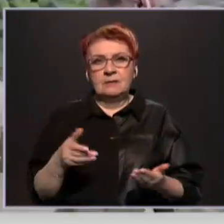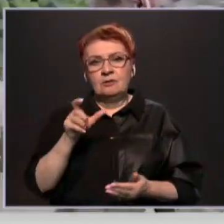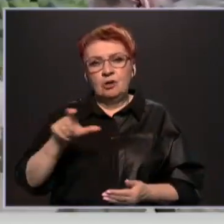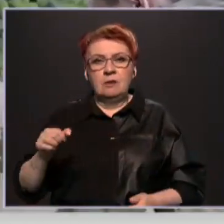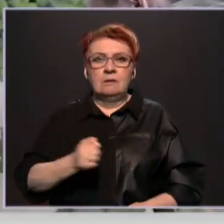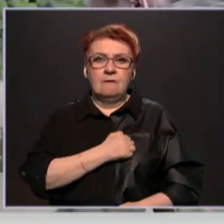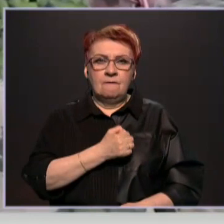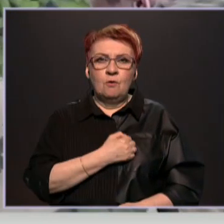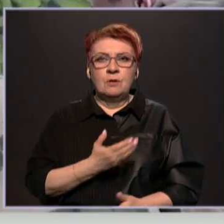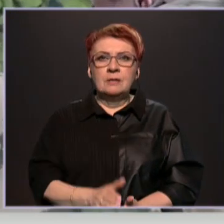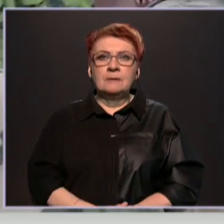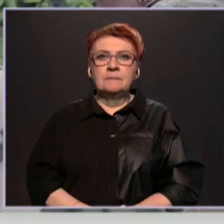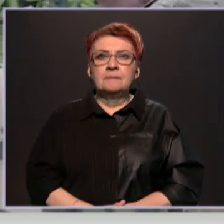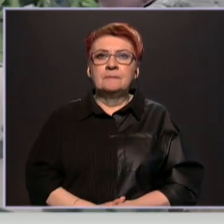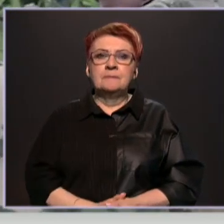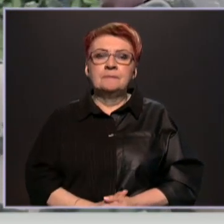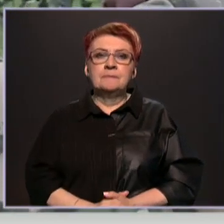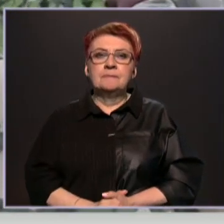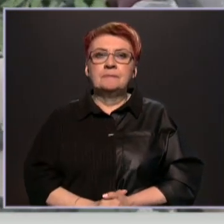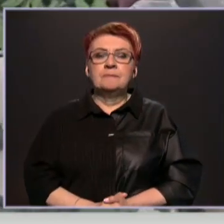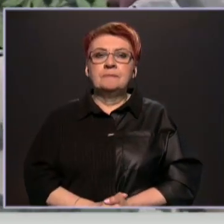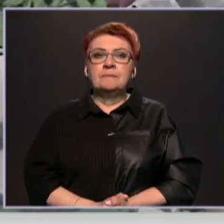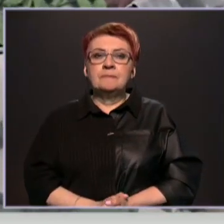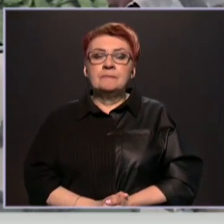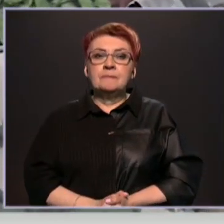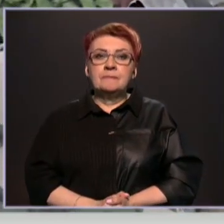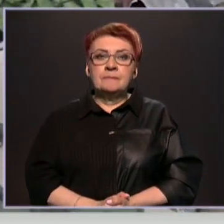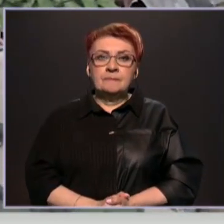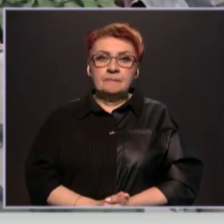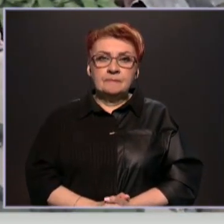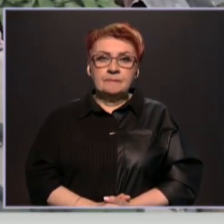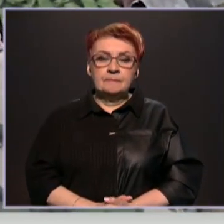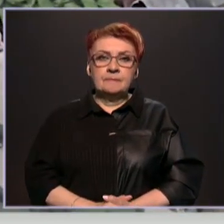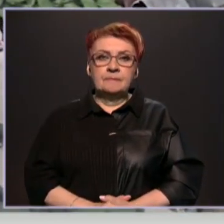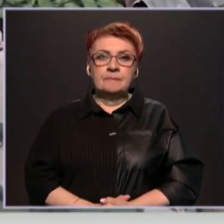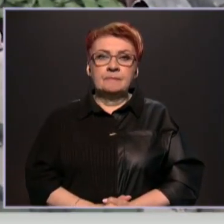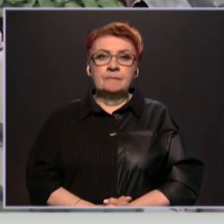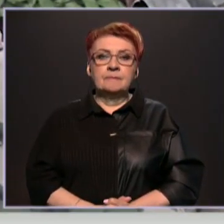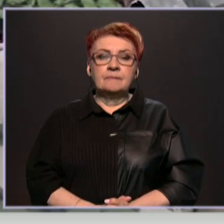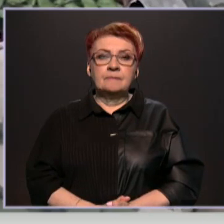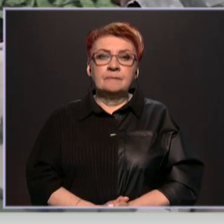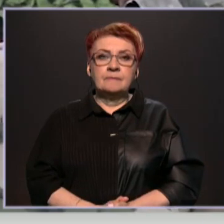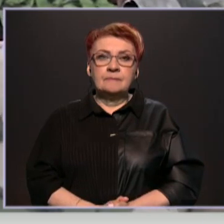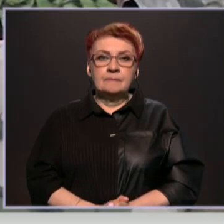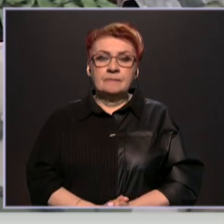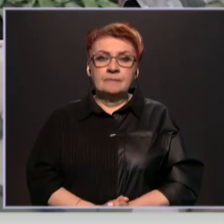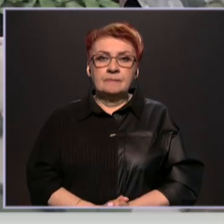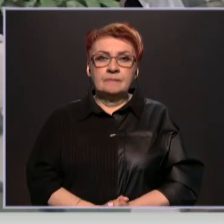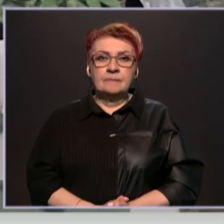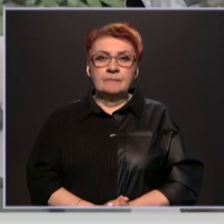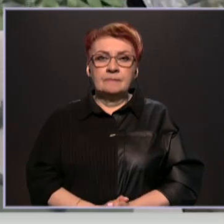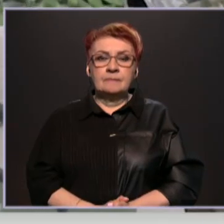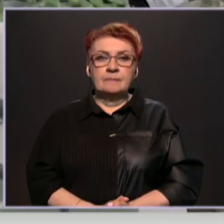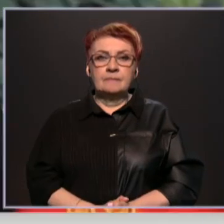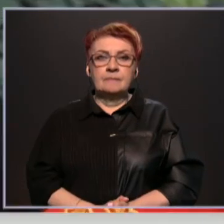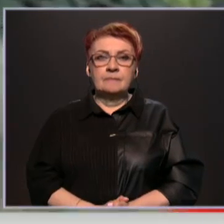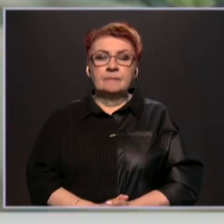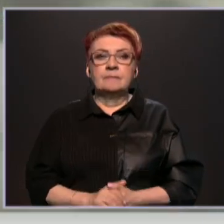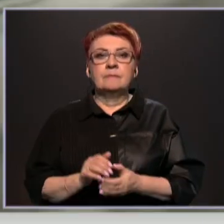Прощай разрешаю вас от всех грехов ваших Во имя отца и сына и святаго духа аминь на этих кадрах